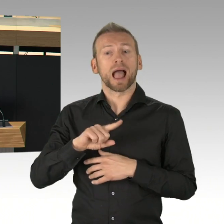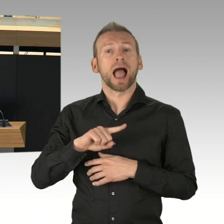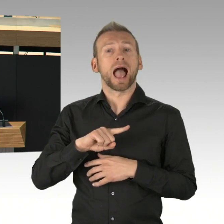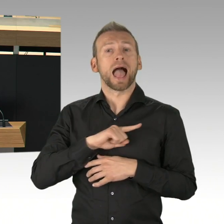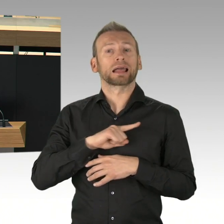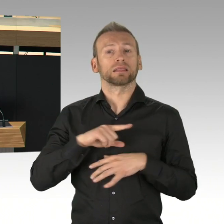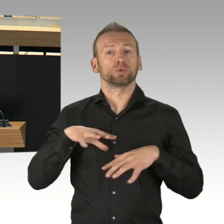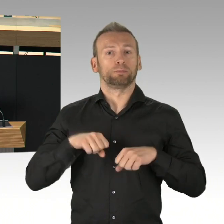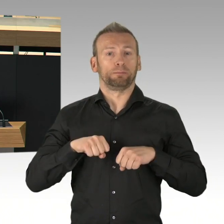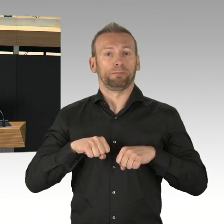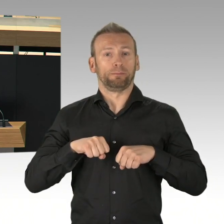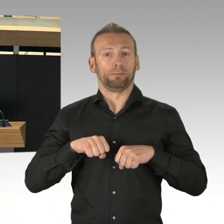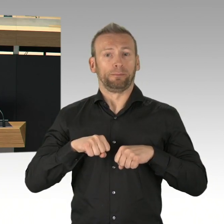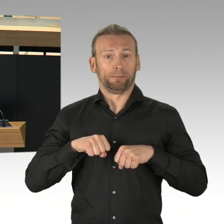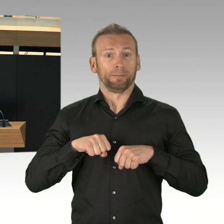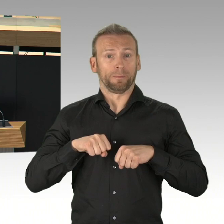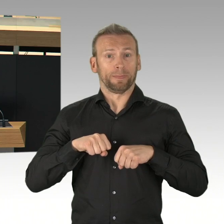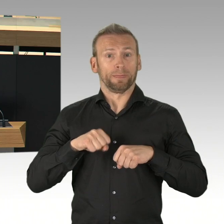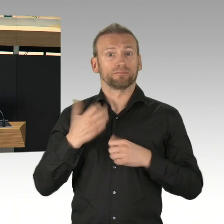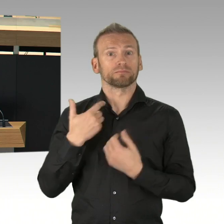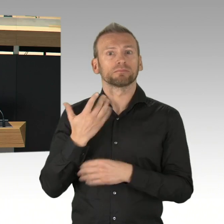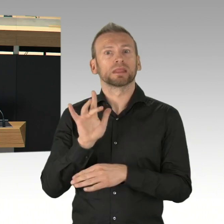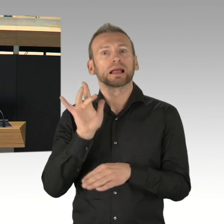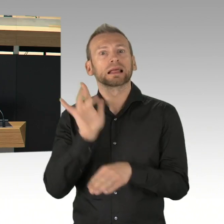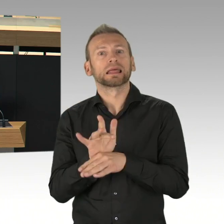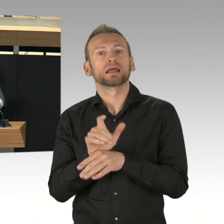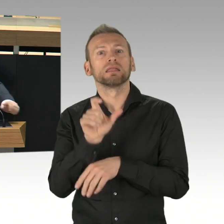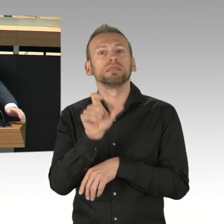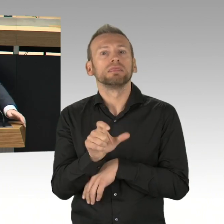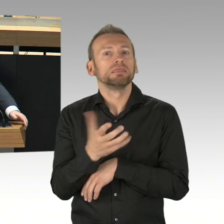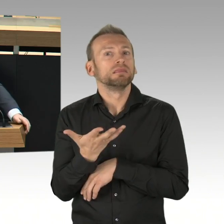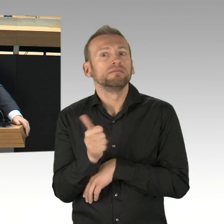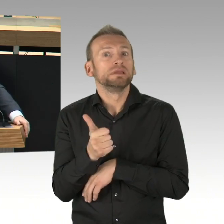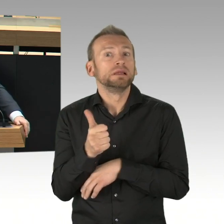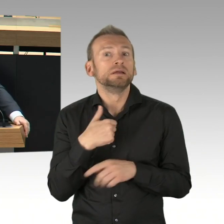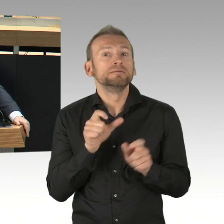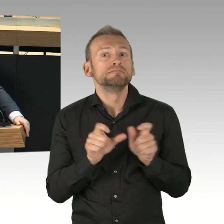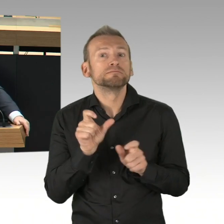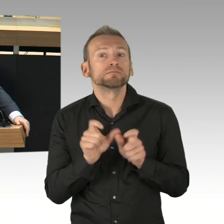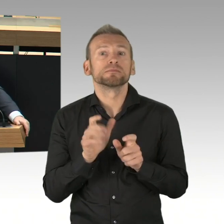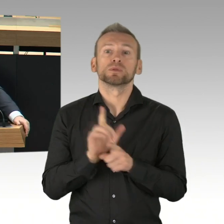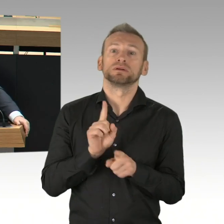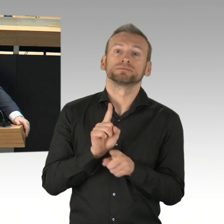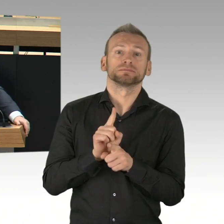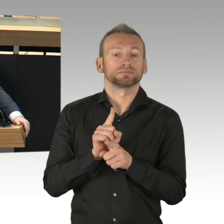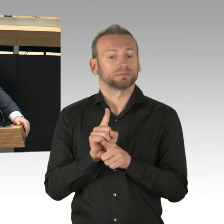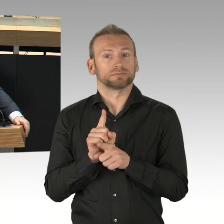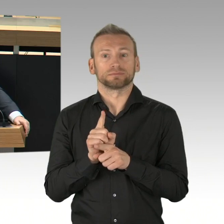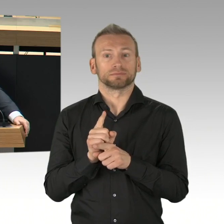die EU wär ohne uns wesentlich besser dran. Und dann kommen wir zu Ihrem Mietspiegel, den Sie dann demnächst haben werden.